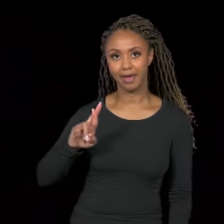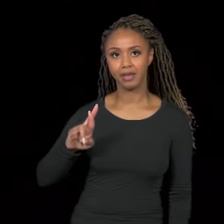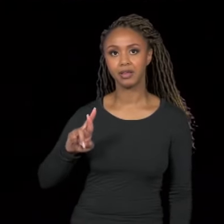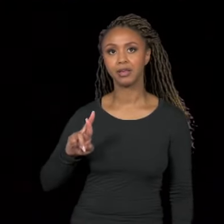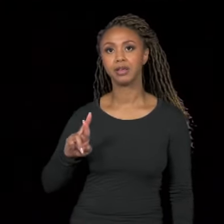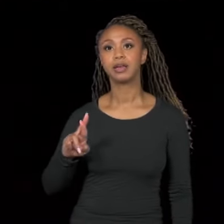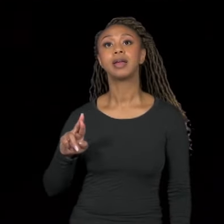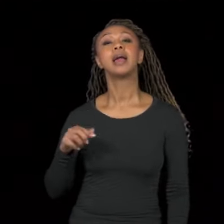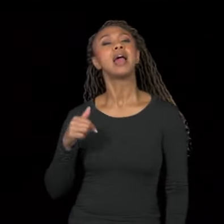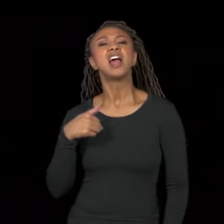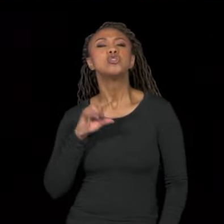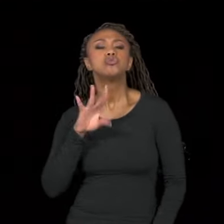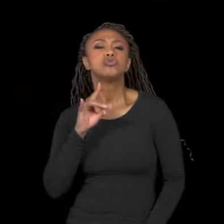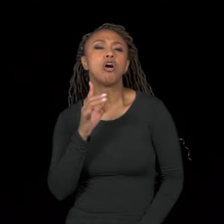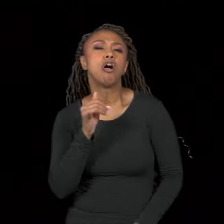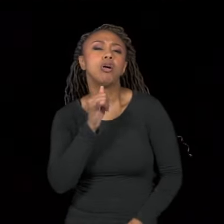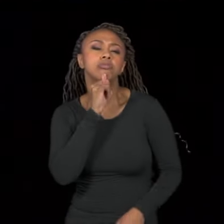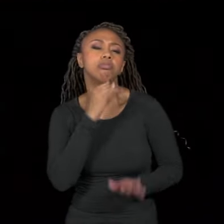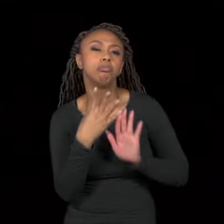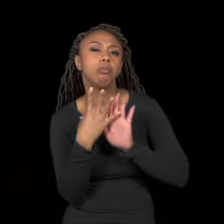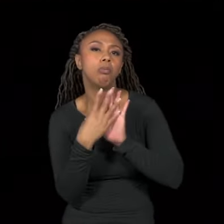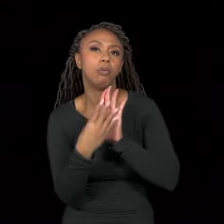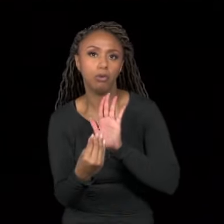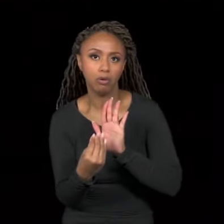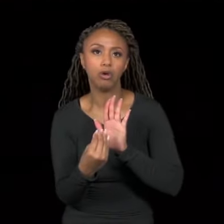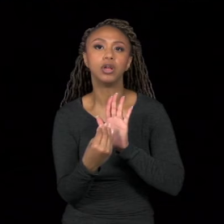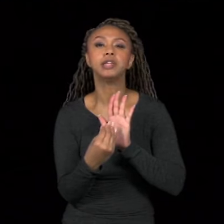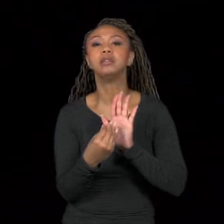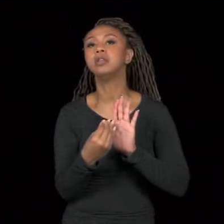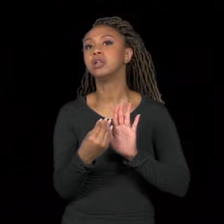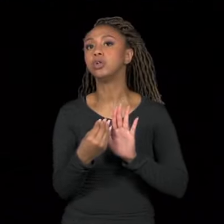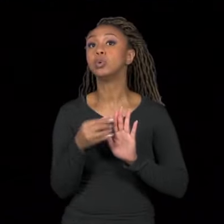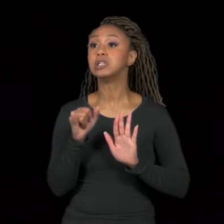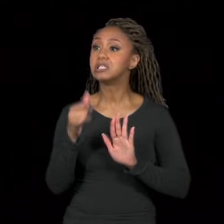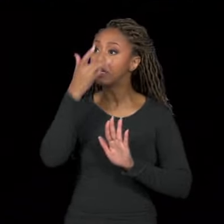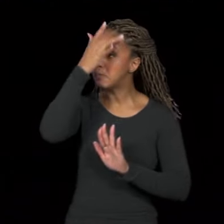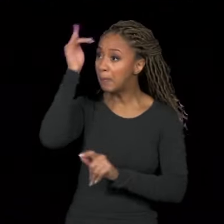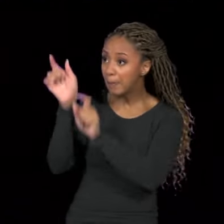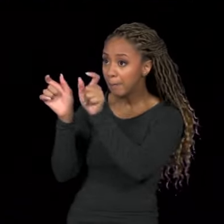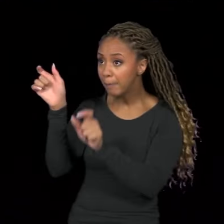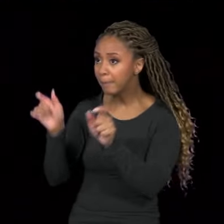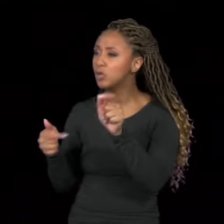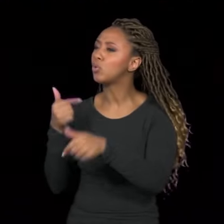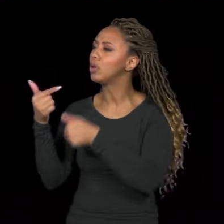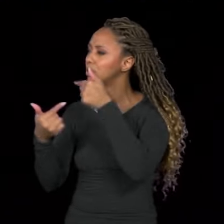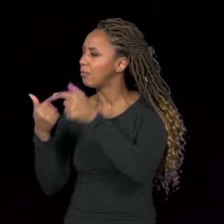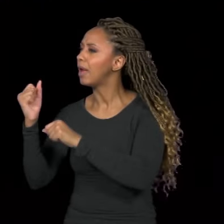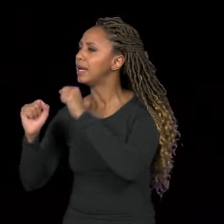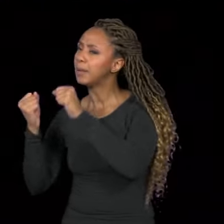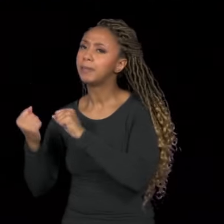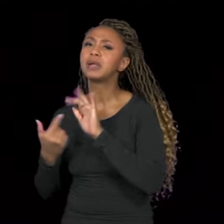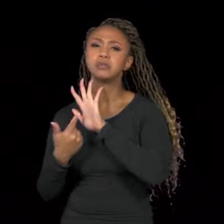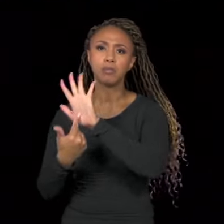GENTE TRAZ ESSE MODELINHO, QUE É UM MODELO QUE SE A GENTE CONVERSAR COM PESSOAS QUE FAZEM PARTE DO DIA A DIA DA EMPRESA, MOSTRAR E FALAR ASSIM: